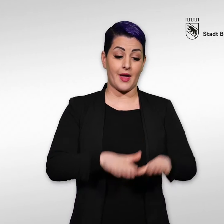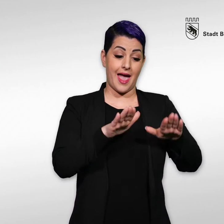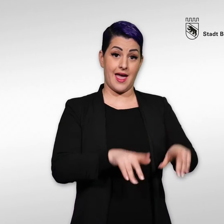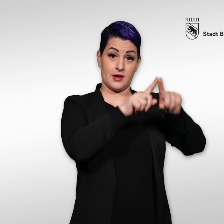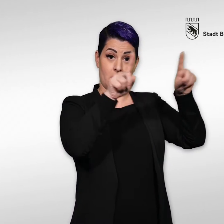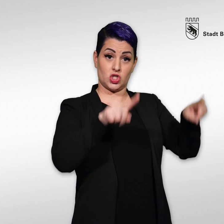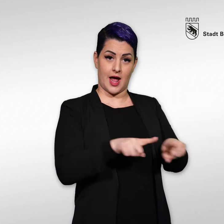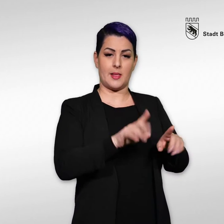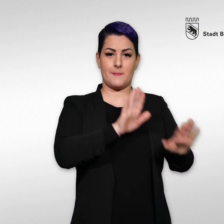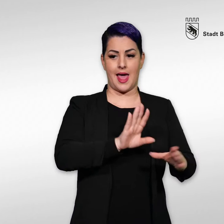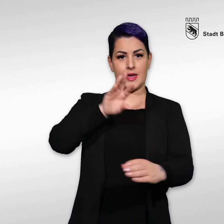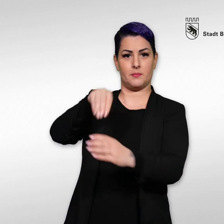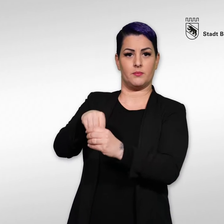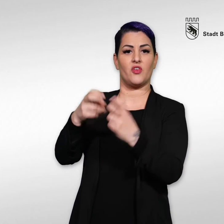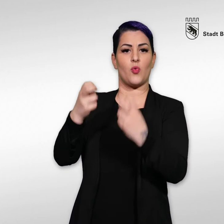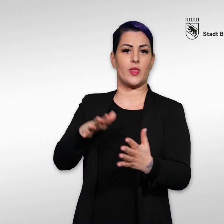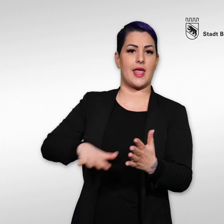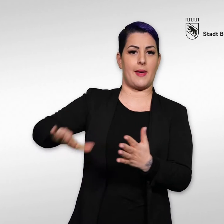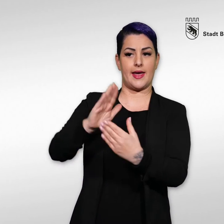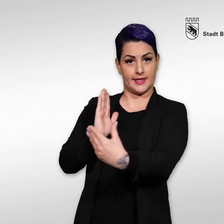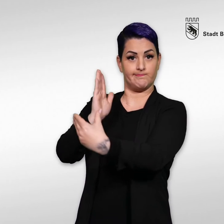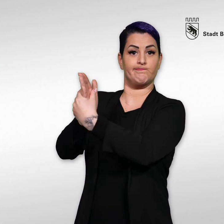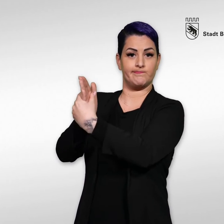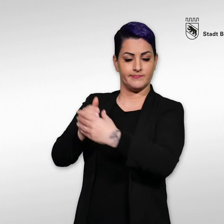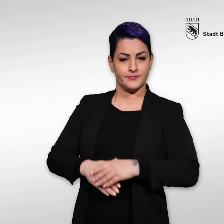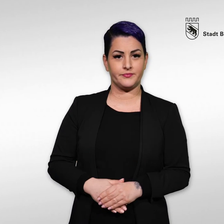Der Heimatschein bleibt bei der Wohngemeinde deponiert.